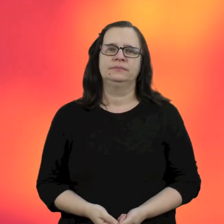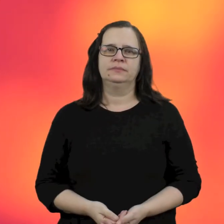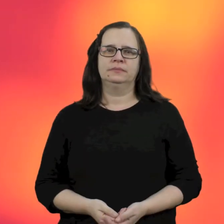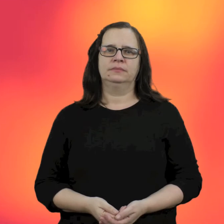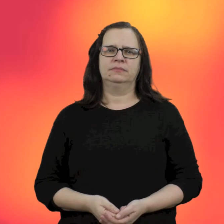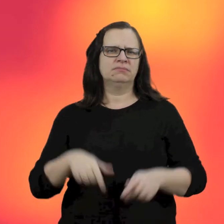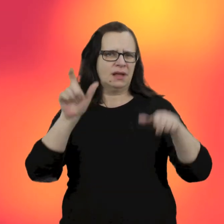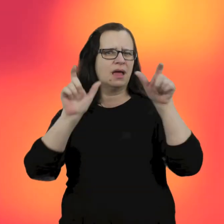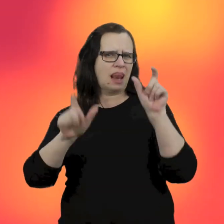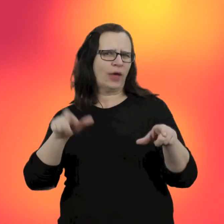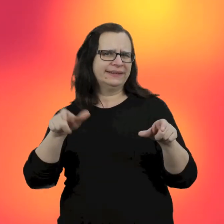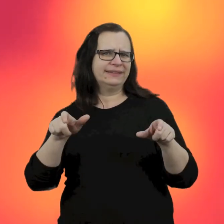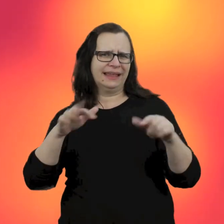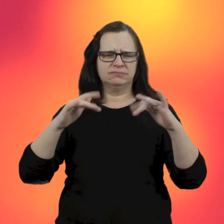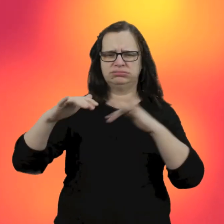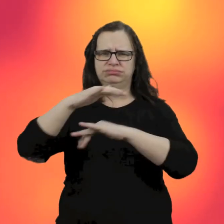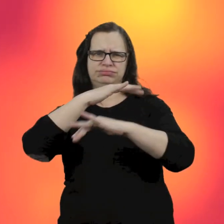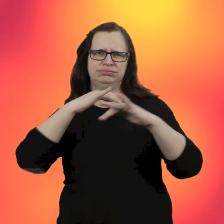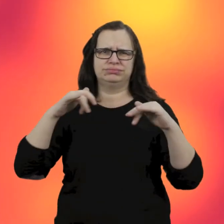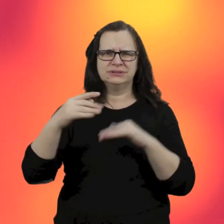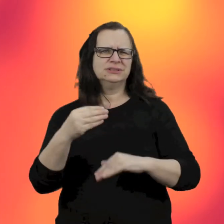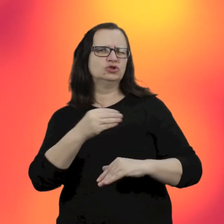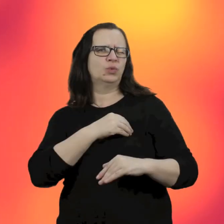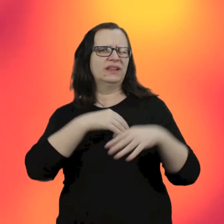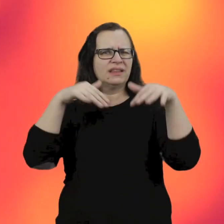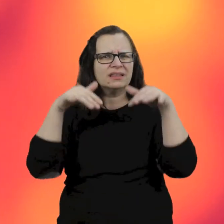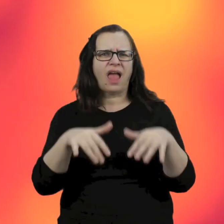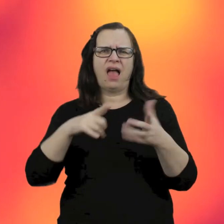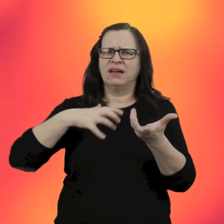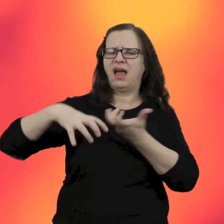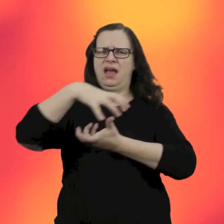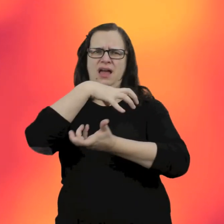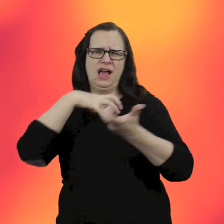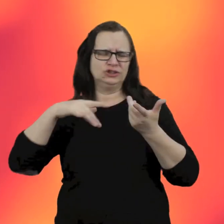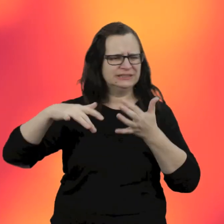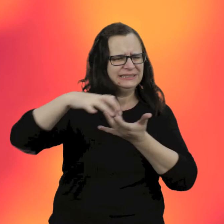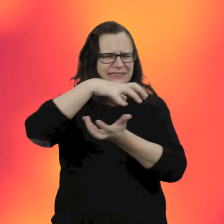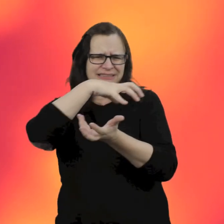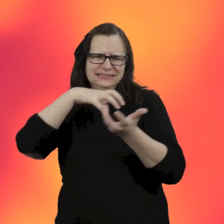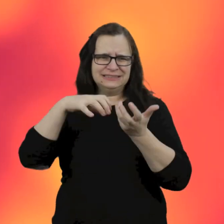Bei den Menschen gibt es viel Schuld Deshalb gibt es viel Chaos